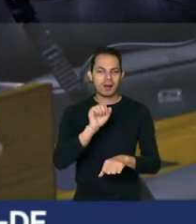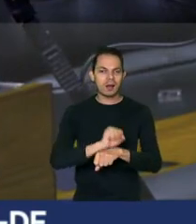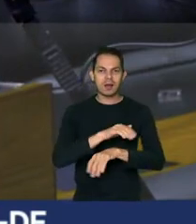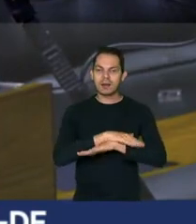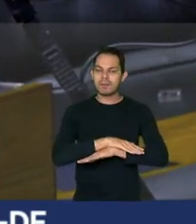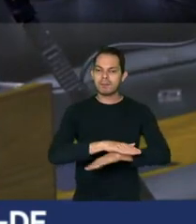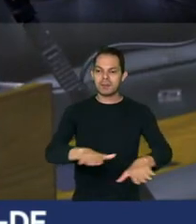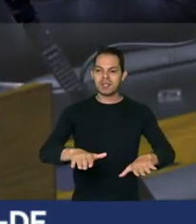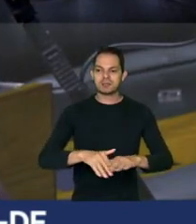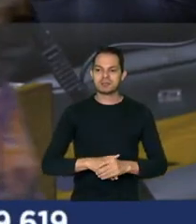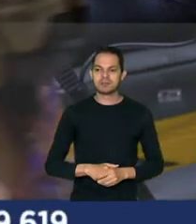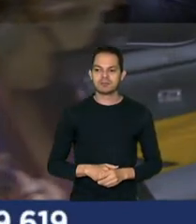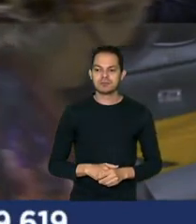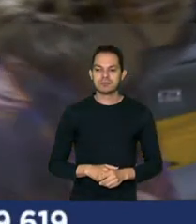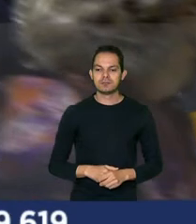DEMOCRACIA ACABAR COM A SUB-REPRESENTAÇÃO DE GÊNERO